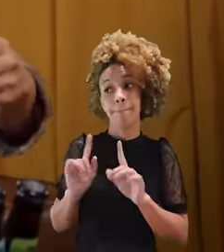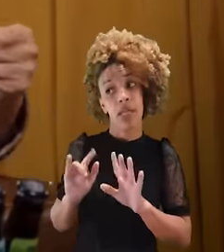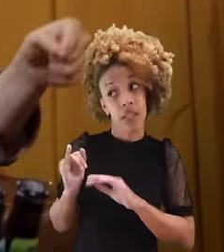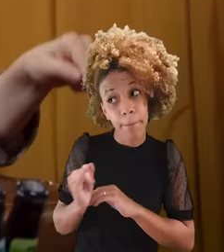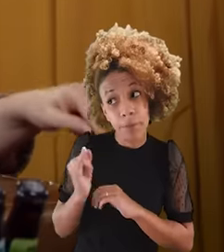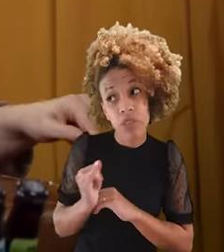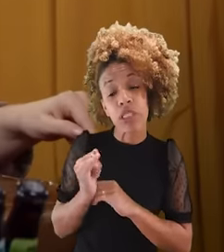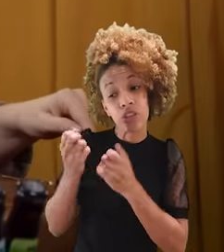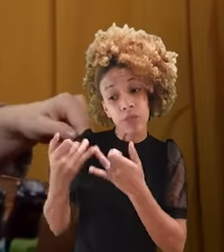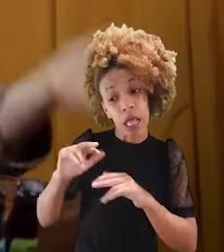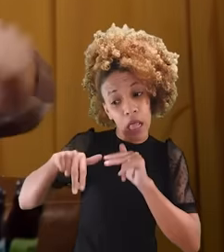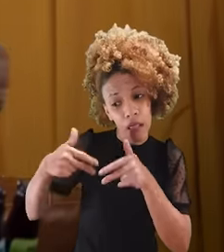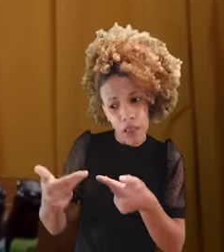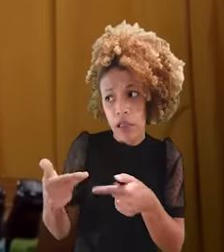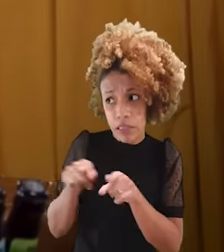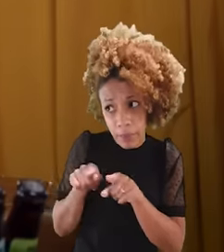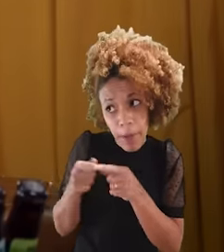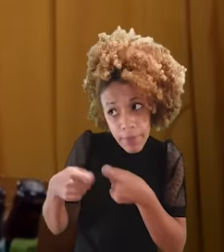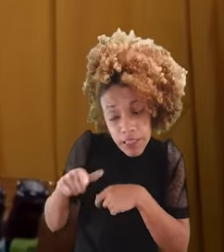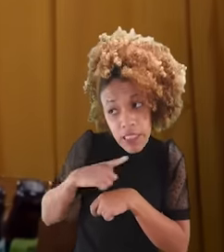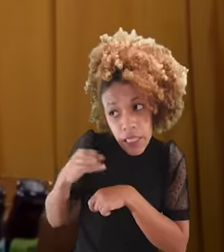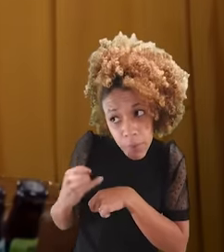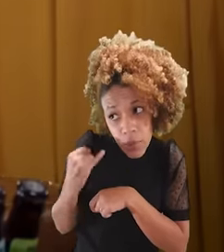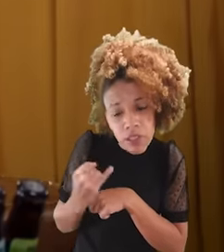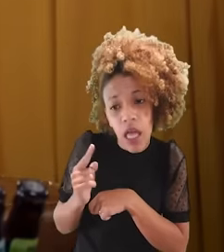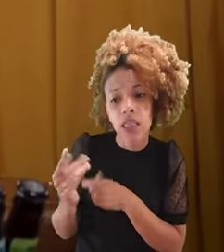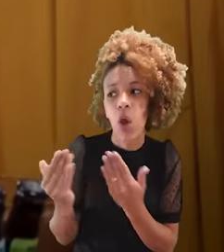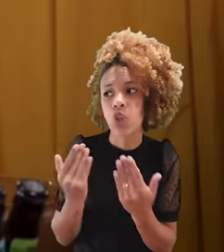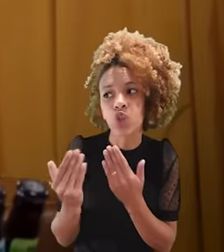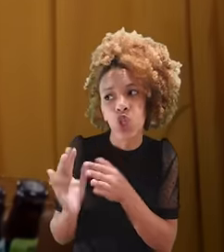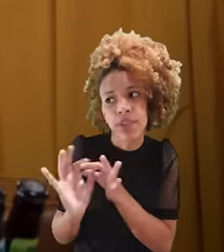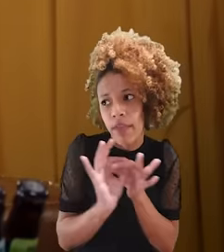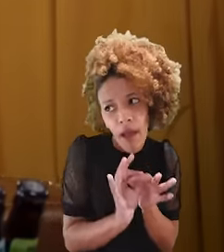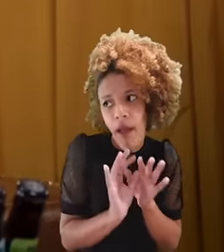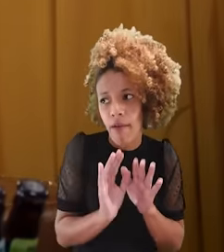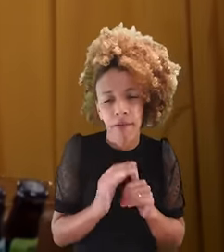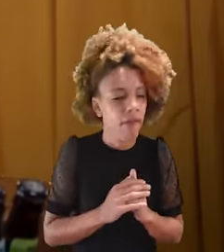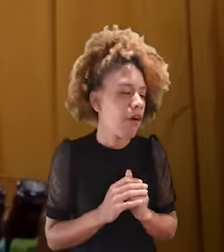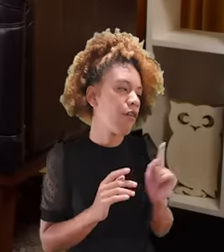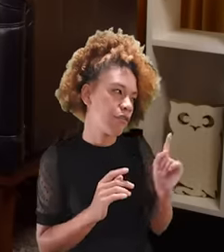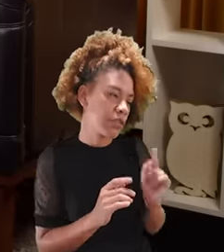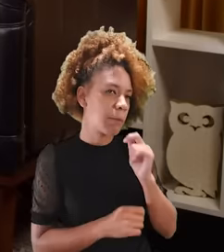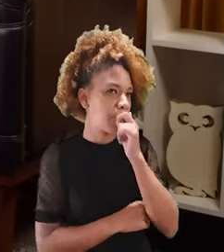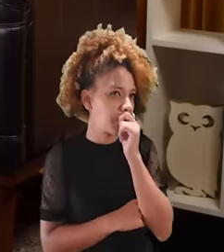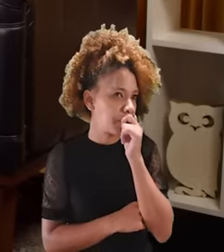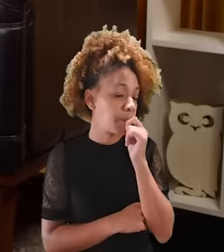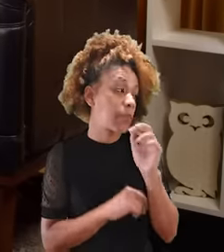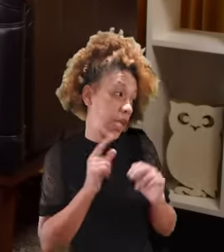importante ele falar de genocídio você também tem que achar importante ele não fazer uma associação específica com tá sendo perseguido você sendo você tá sendo uma coisa que é muito difícil nos tempos